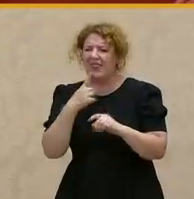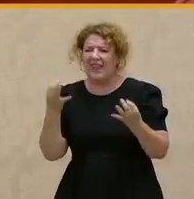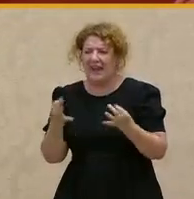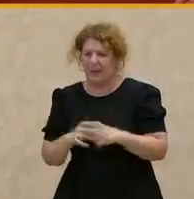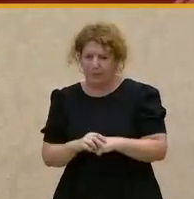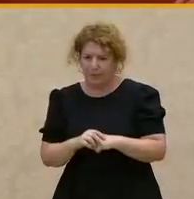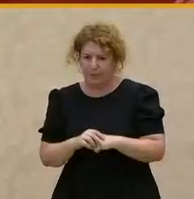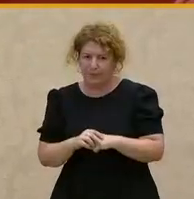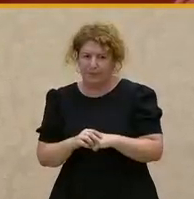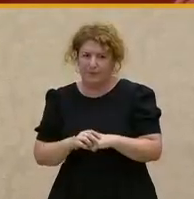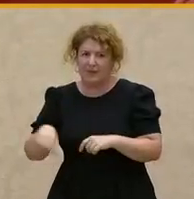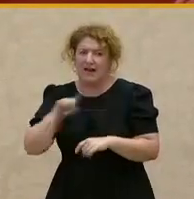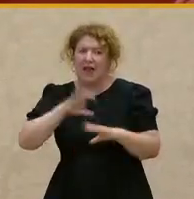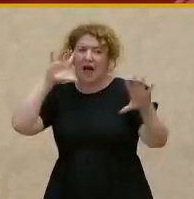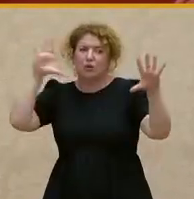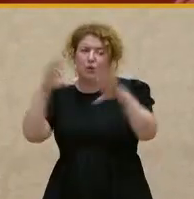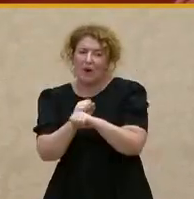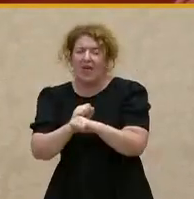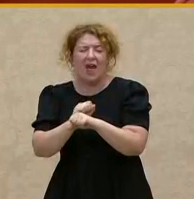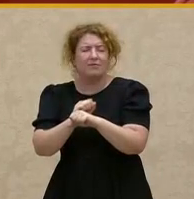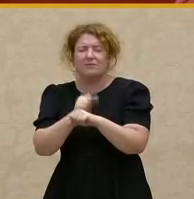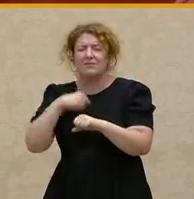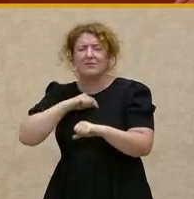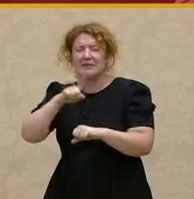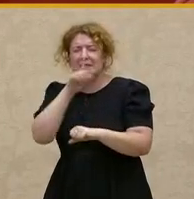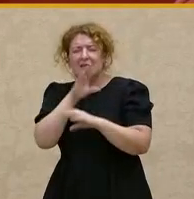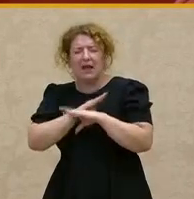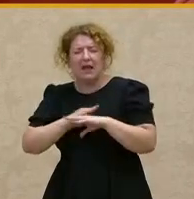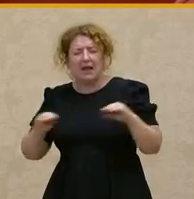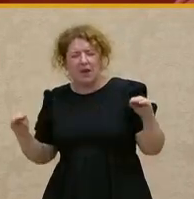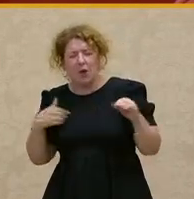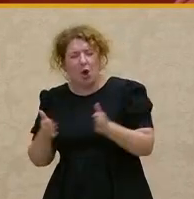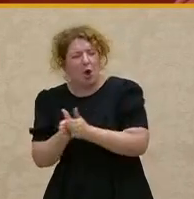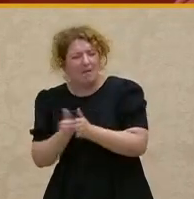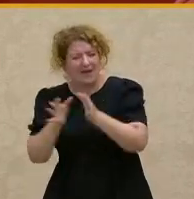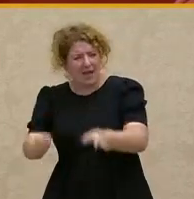me despierto en la oscuridad y el silencio total que son mis constantes compañeros. No puedo ver la